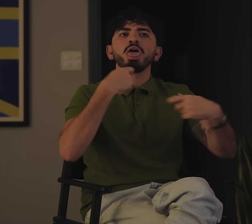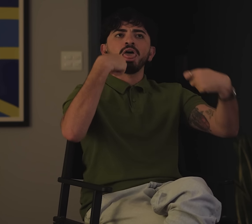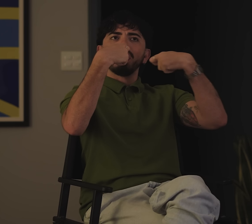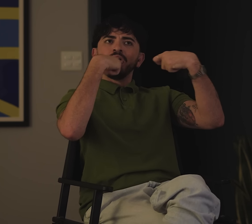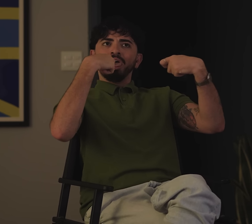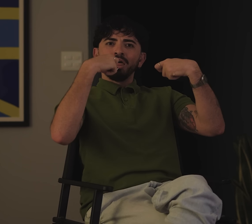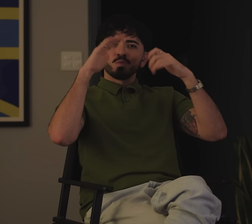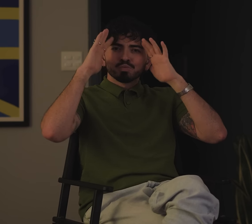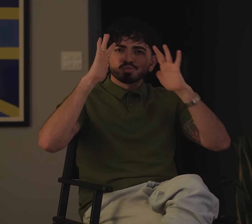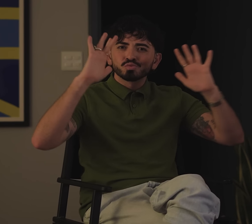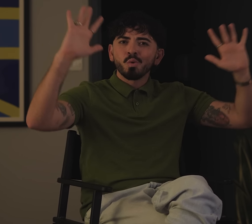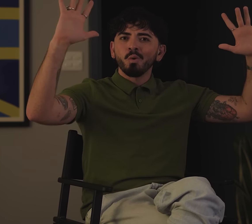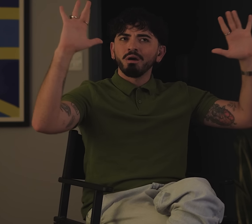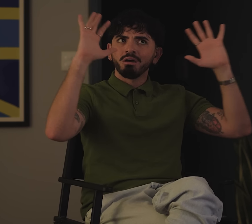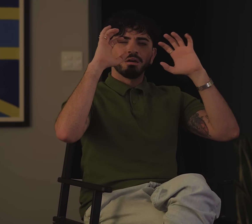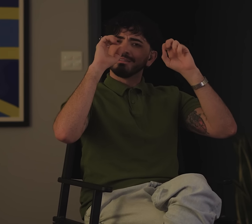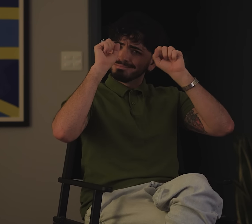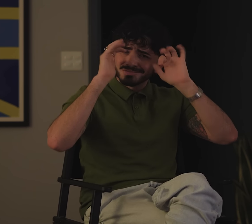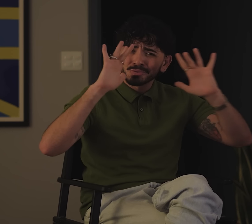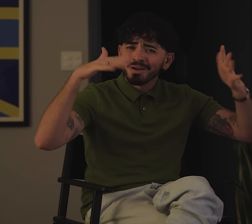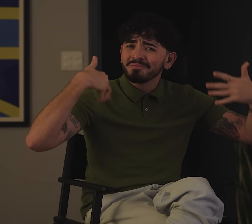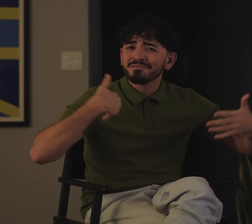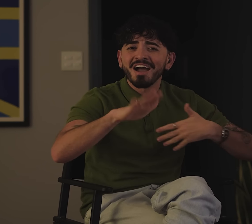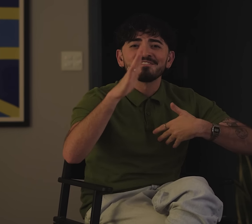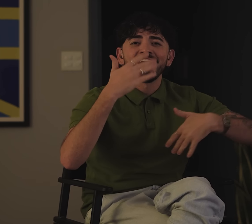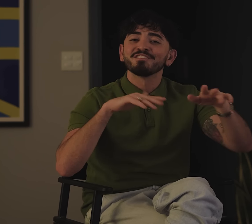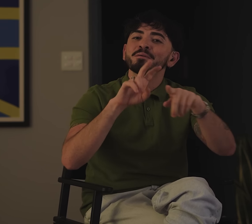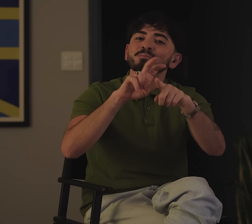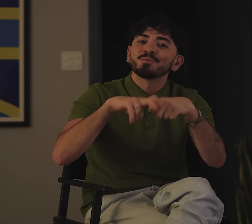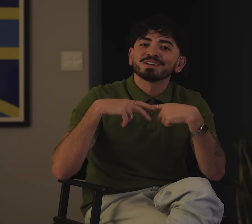Ninguém pode controlar o nosso sonho. Realize o seu sonho e seja o que você quer ser.